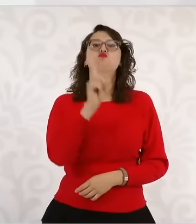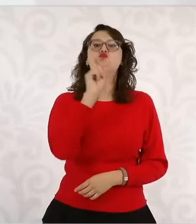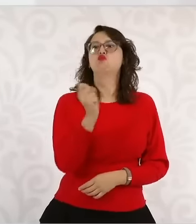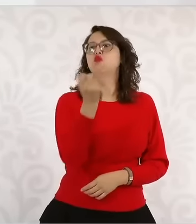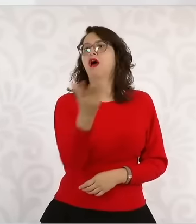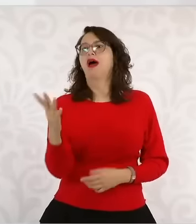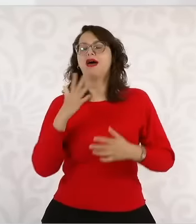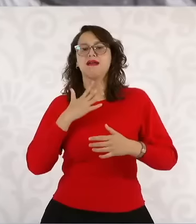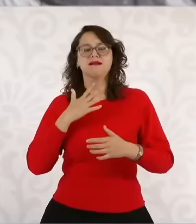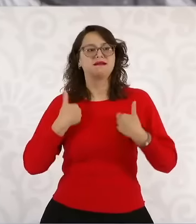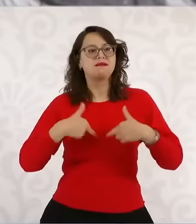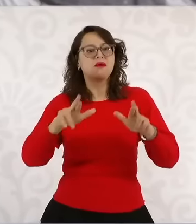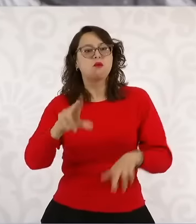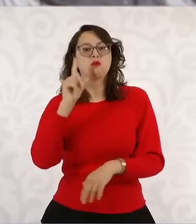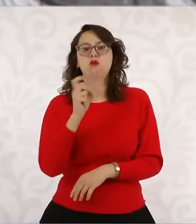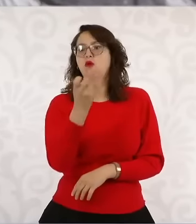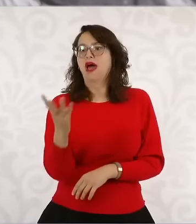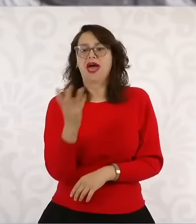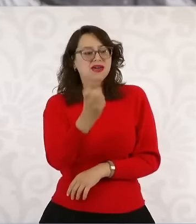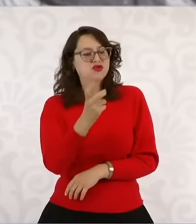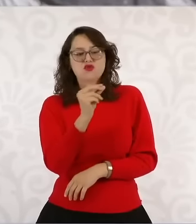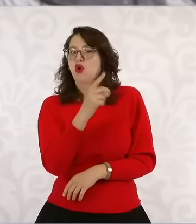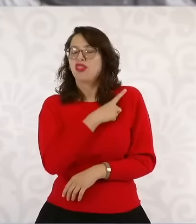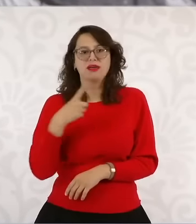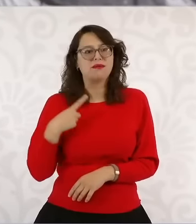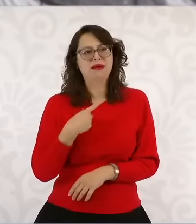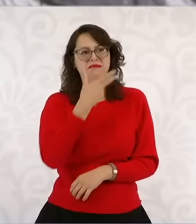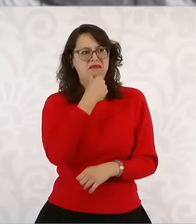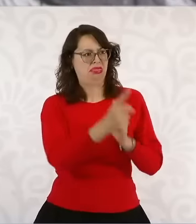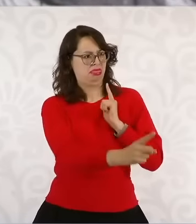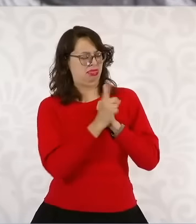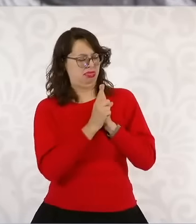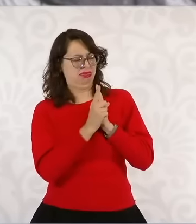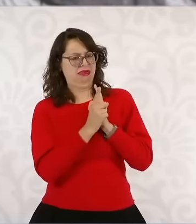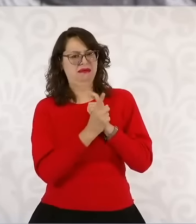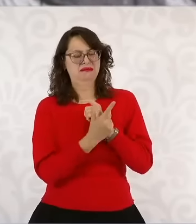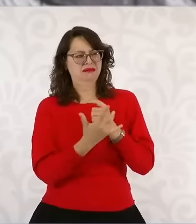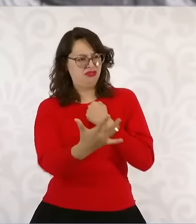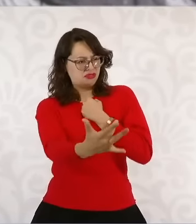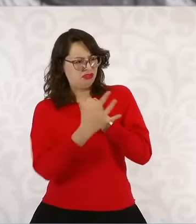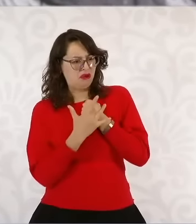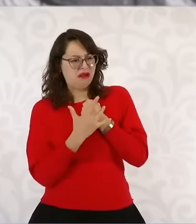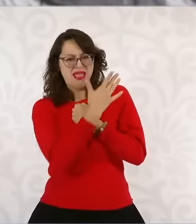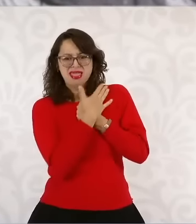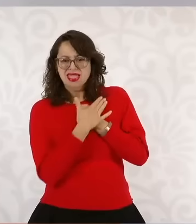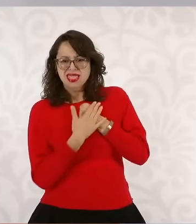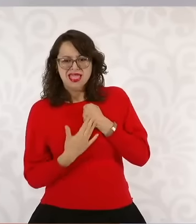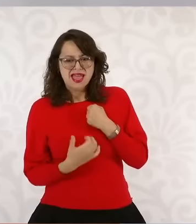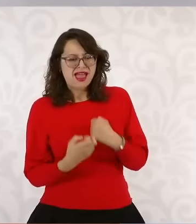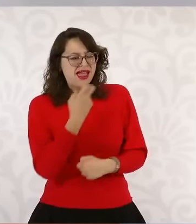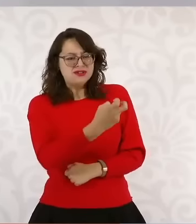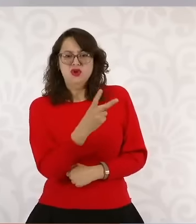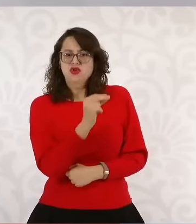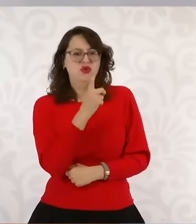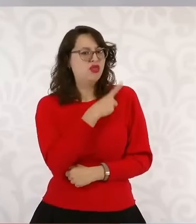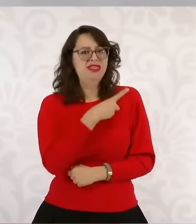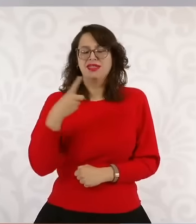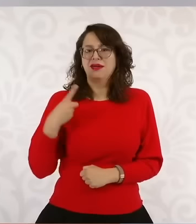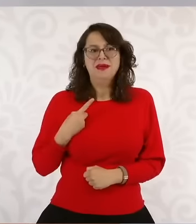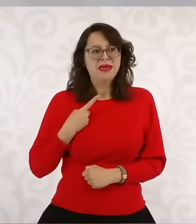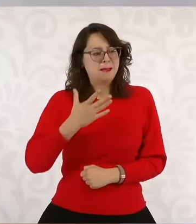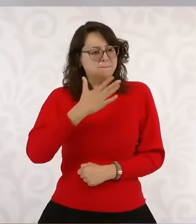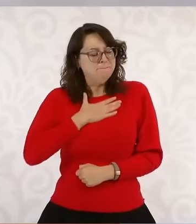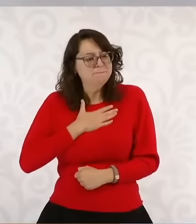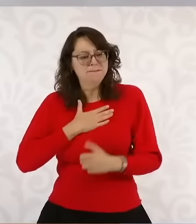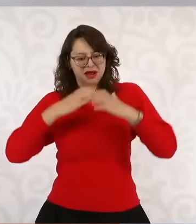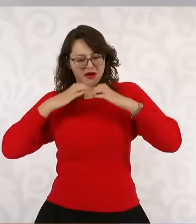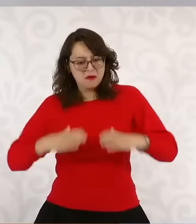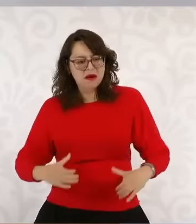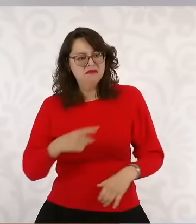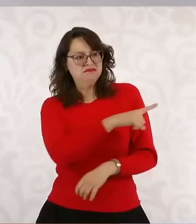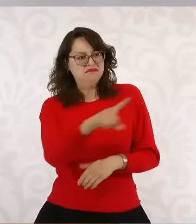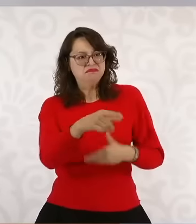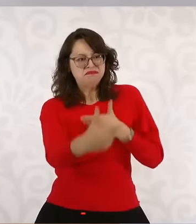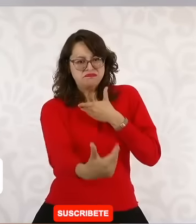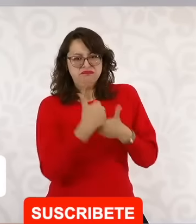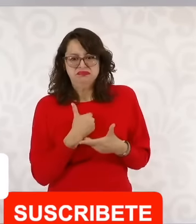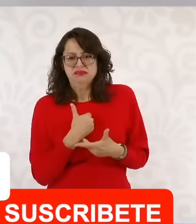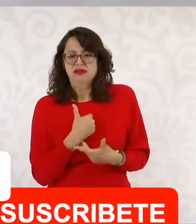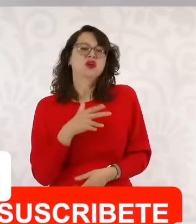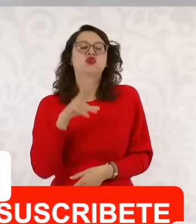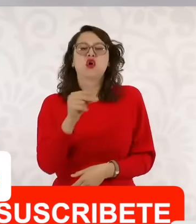las mujeres mexicanas. No debe ocurrir. Nuestro espacio personal nadie lo puede vulnerar. Nadie.